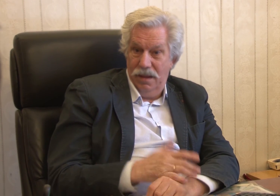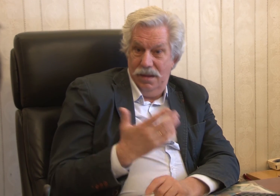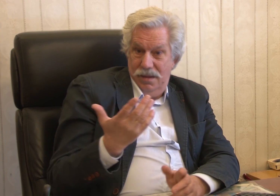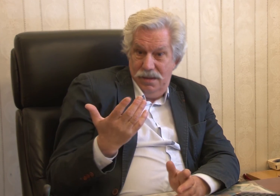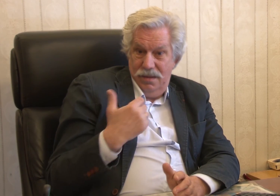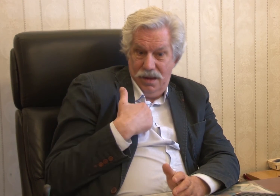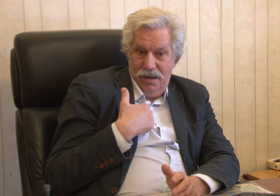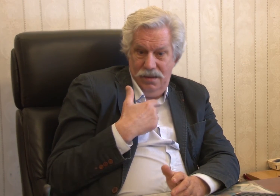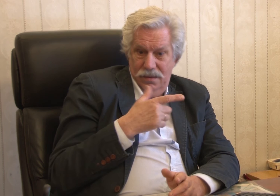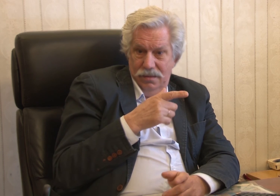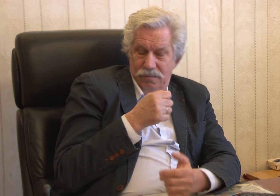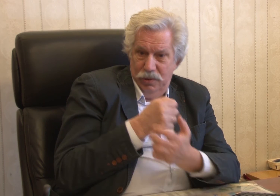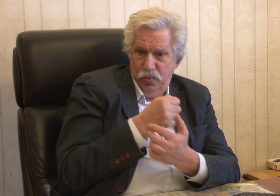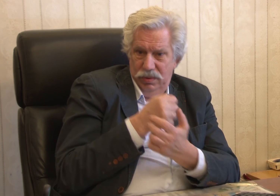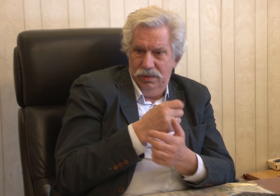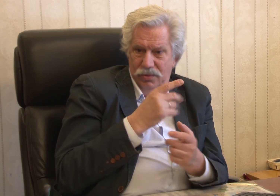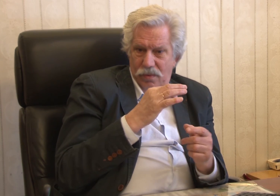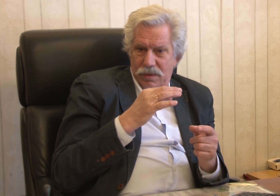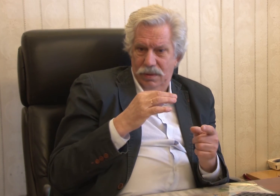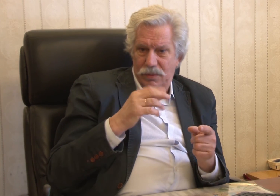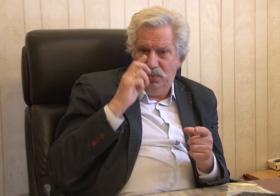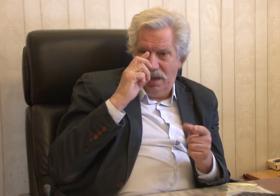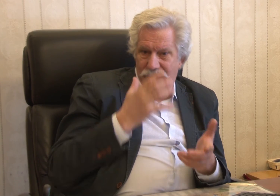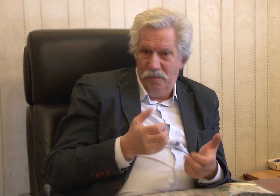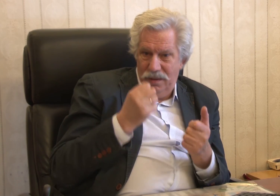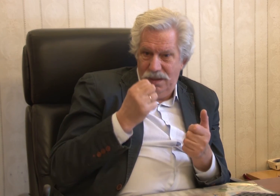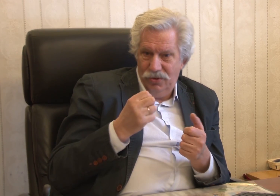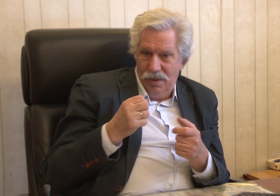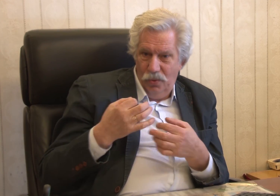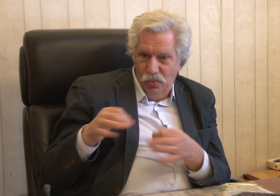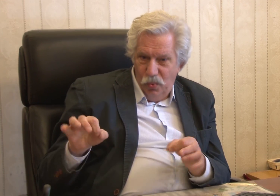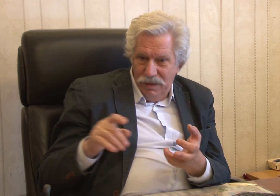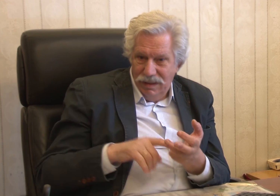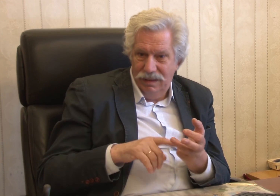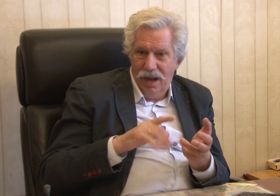Я долго бьюсь над государственной поддержкой театра в рамках госпрограммы «Доступная среда»,